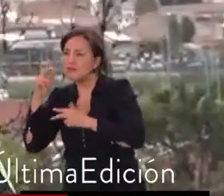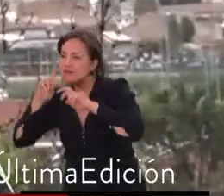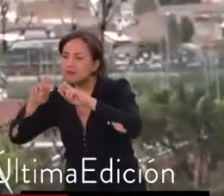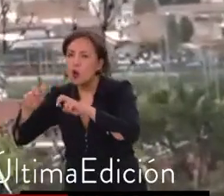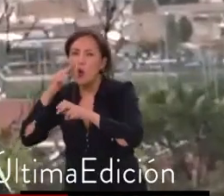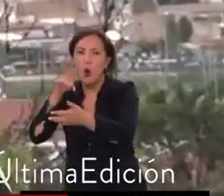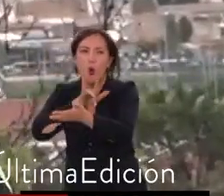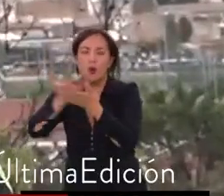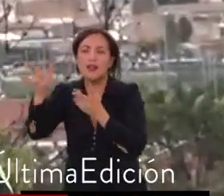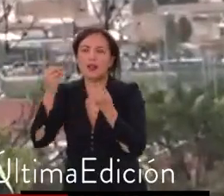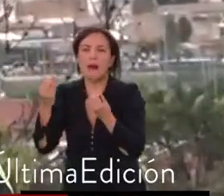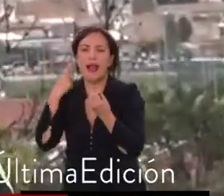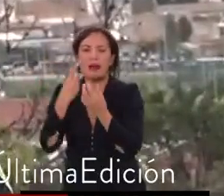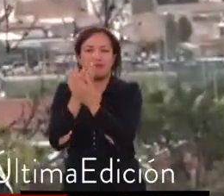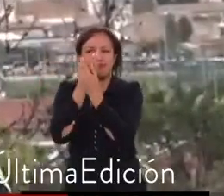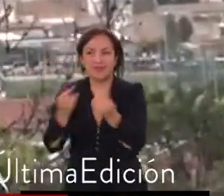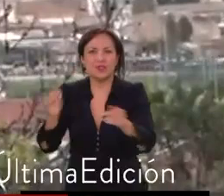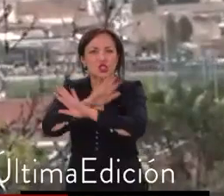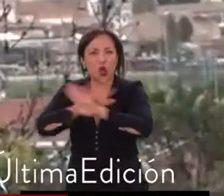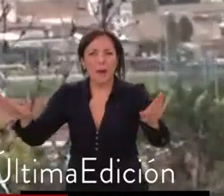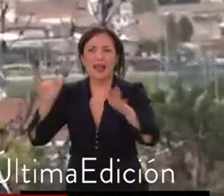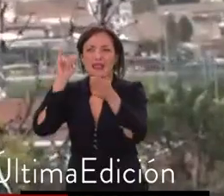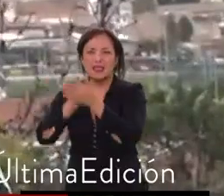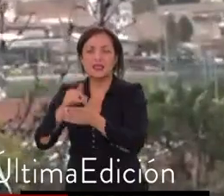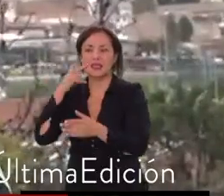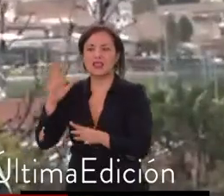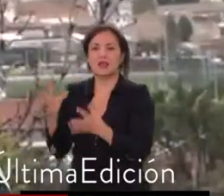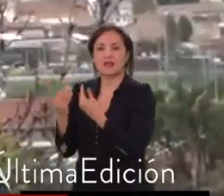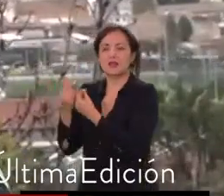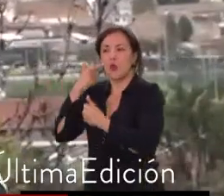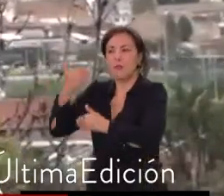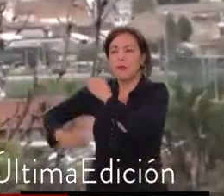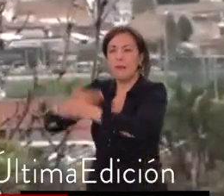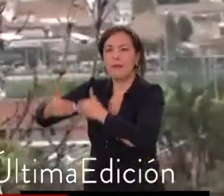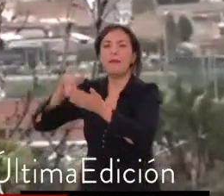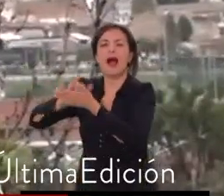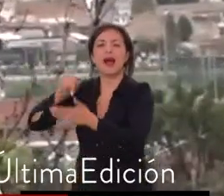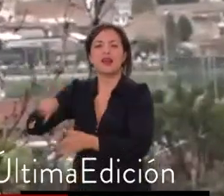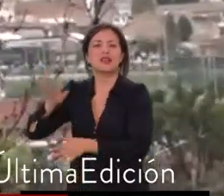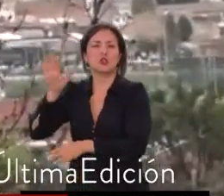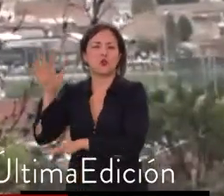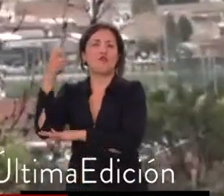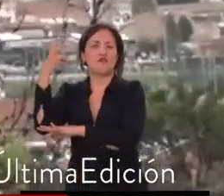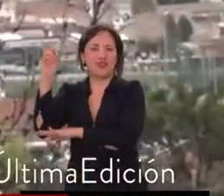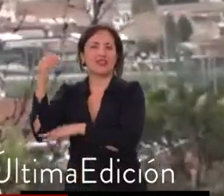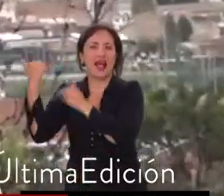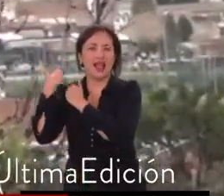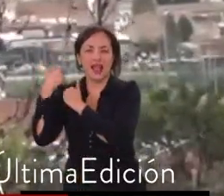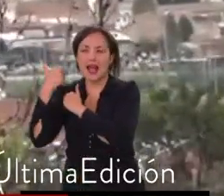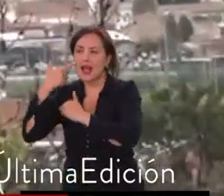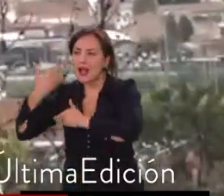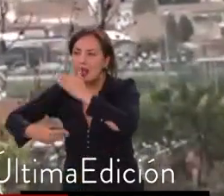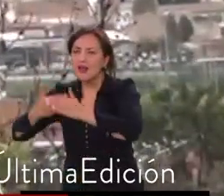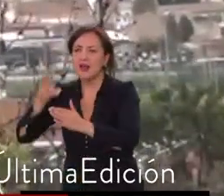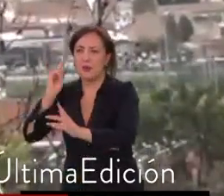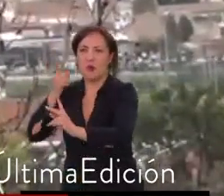recompensa de 20 millones de pesos. )) all'con la seccional de investigación criminal